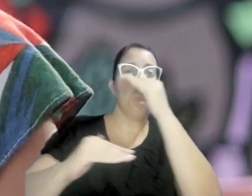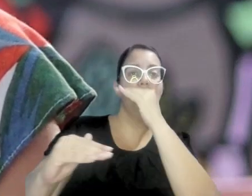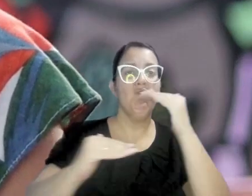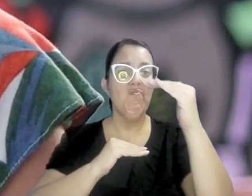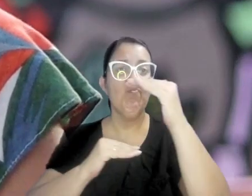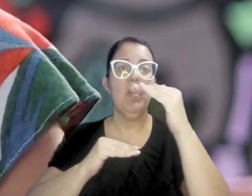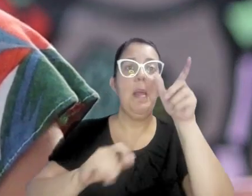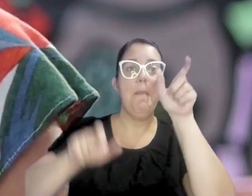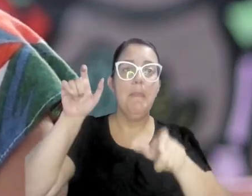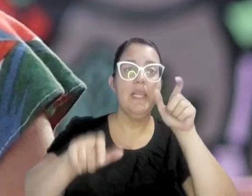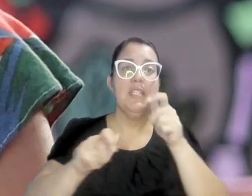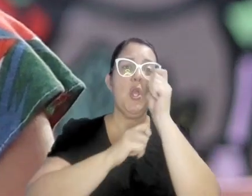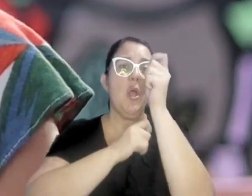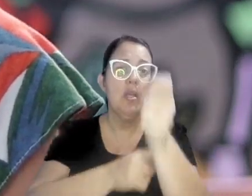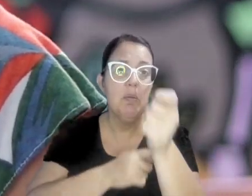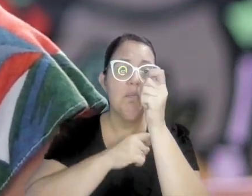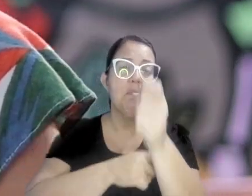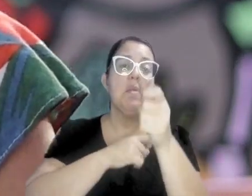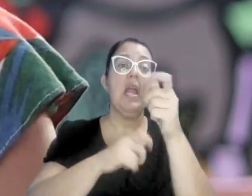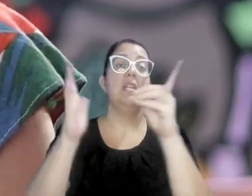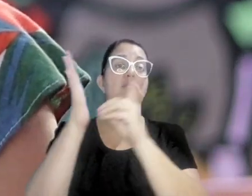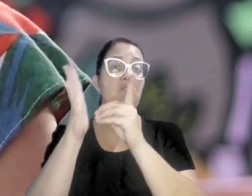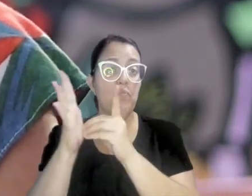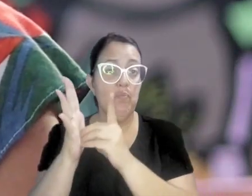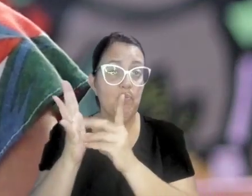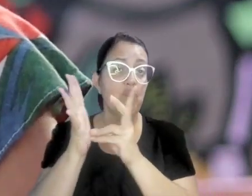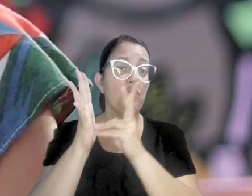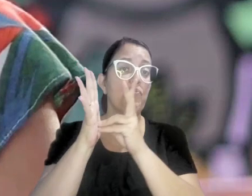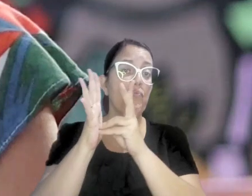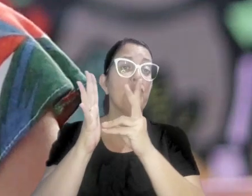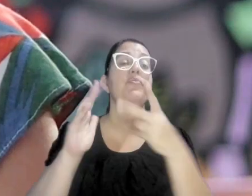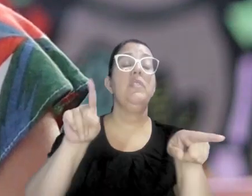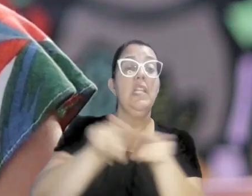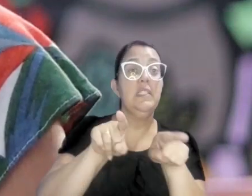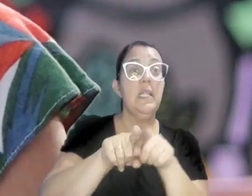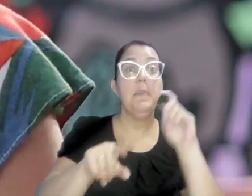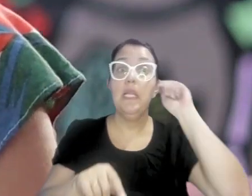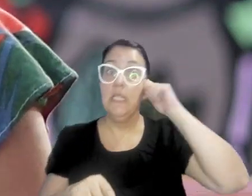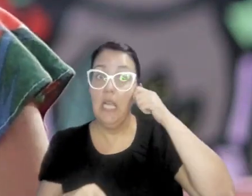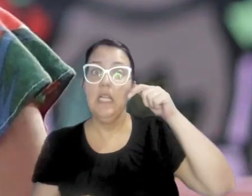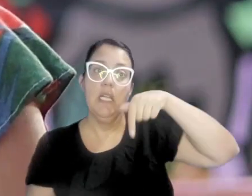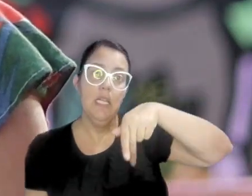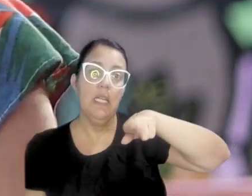para a população negra, pescadora, quilombola, indígena... Então, a gente, de fato, se pode ter uma termelétrica no Leblon,